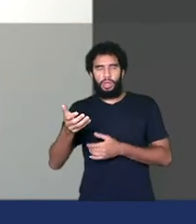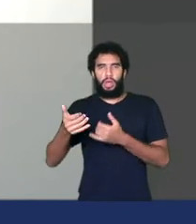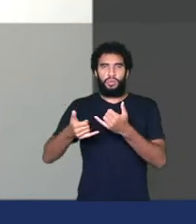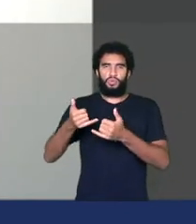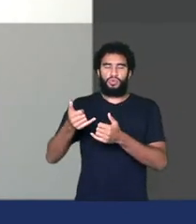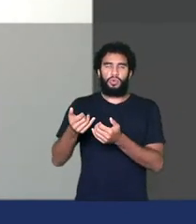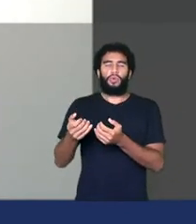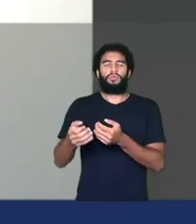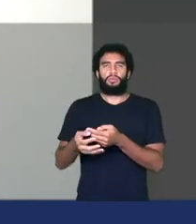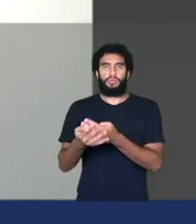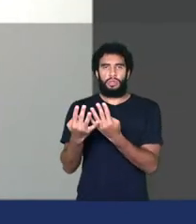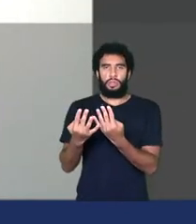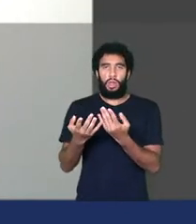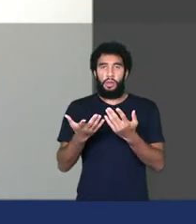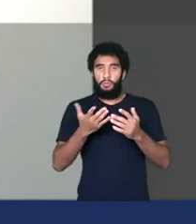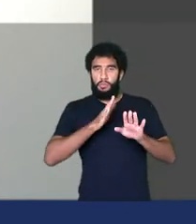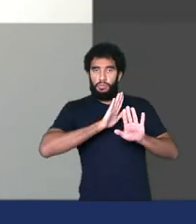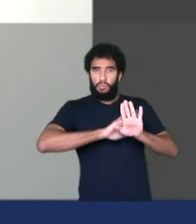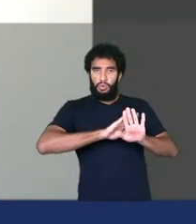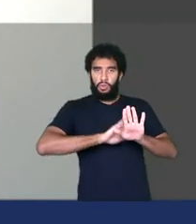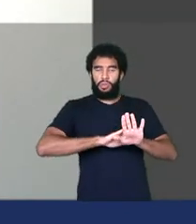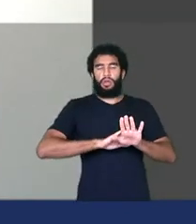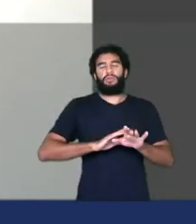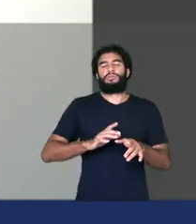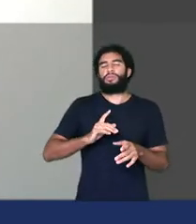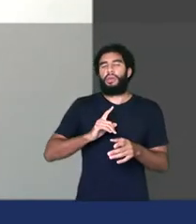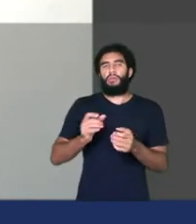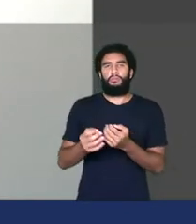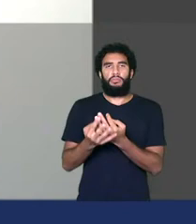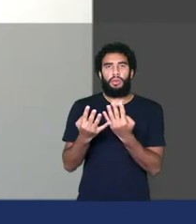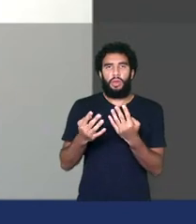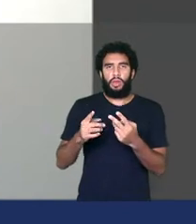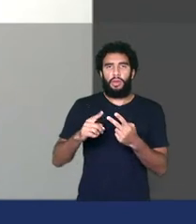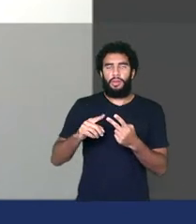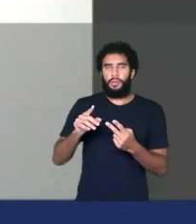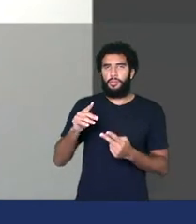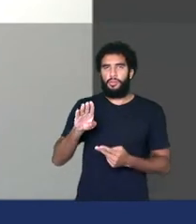LEGALIZAÇÃO, DOS JOGOS DE AZAR NO BRASIL, BINGOS, CASSINOS, JOGO DE BICHO,